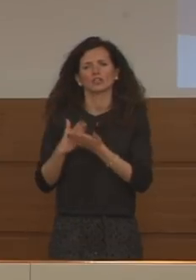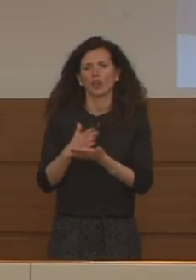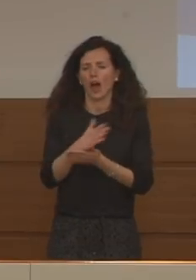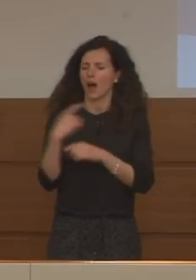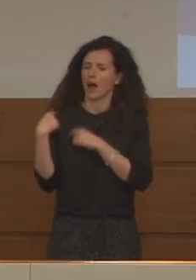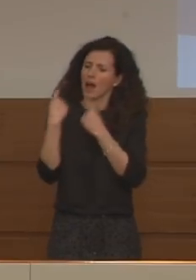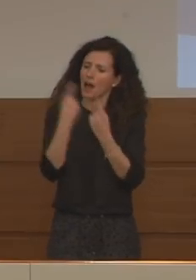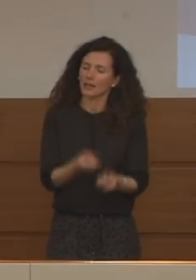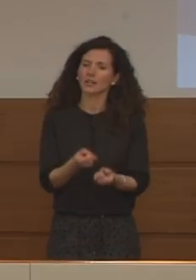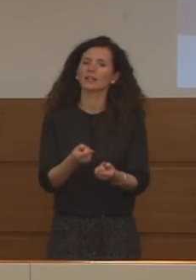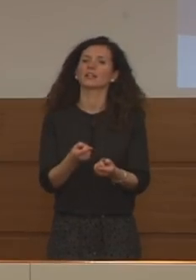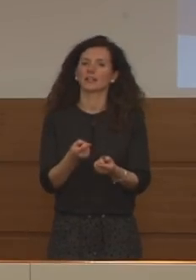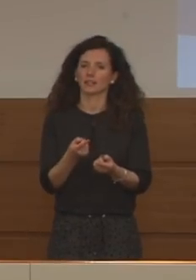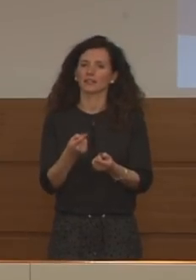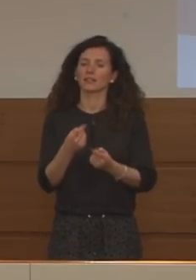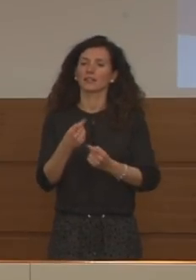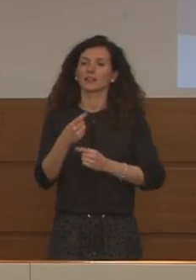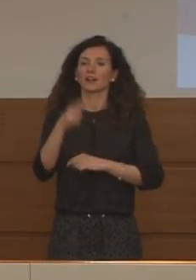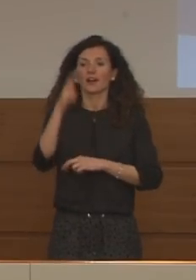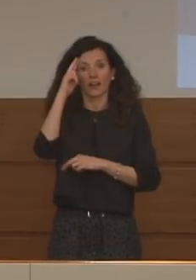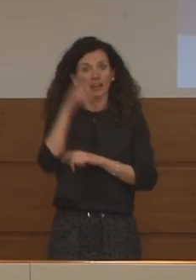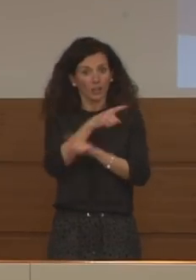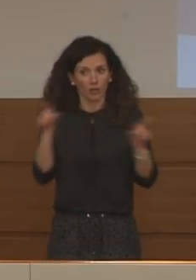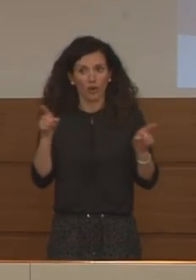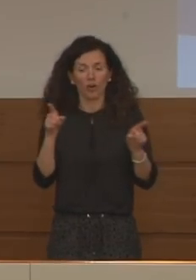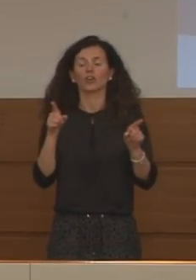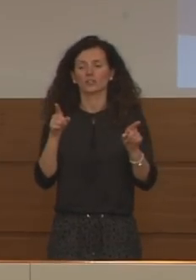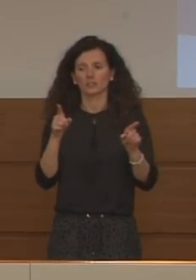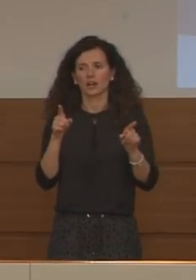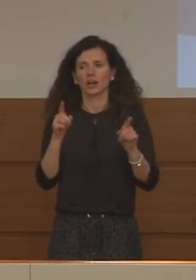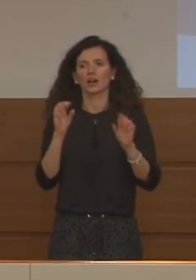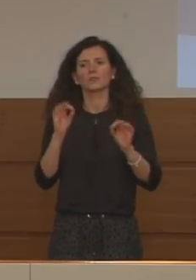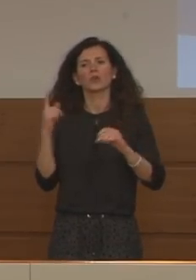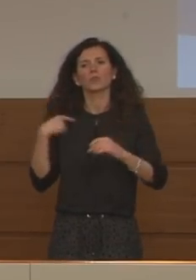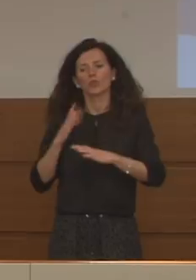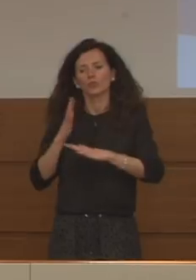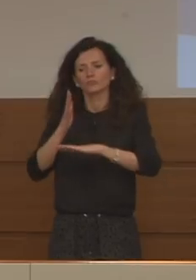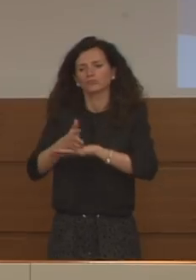stati coloro i quali sono intervenuti a Beslan nel 2003, in occasione